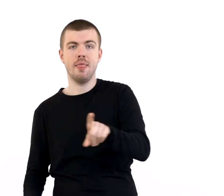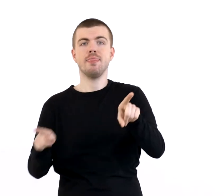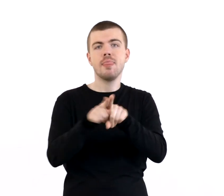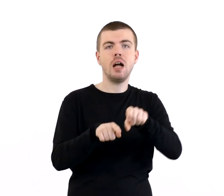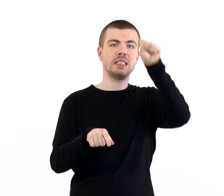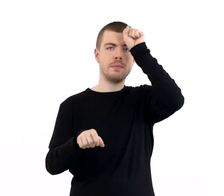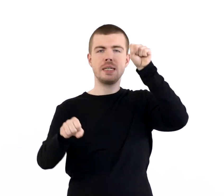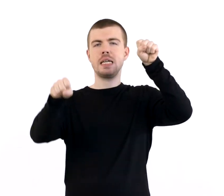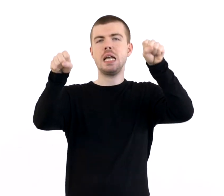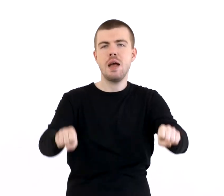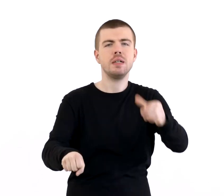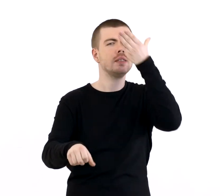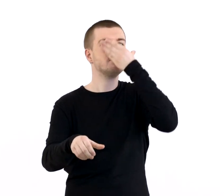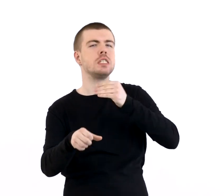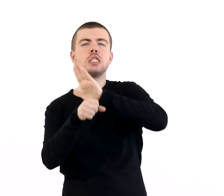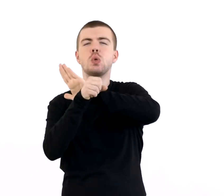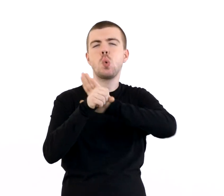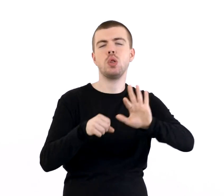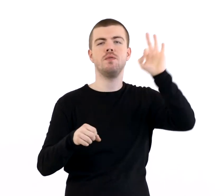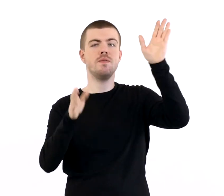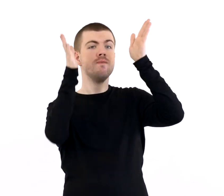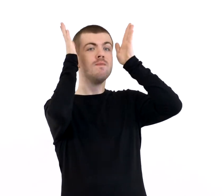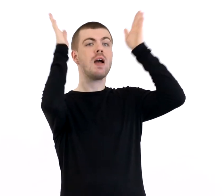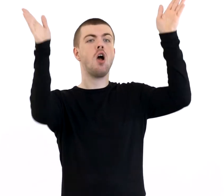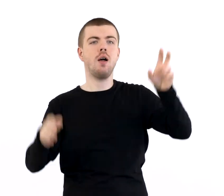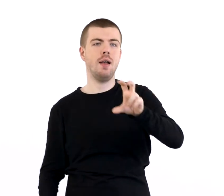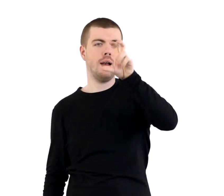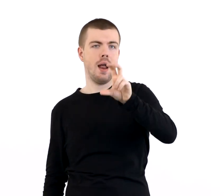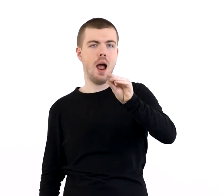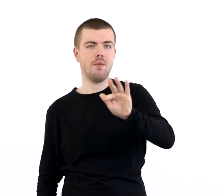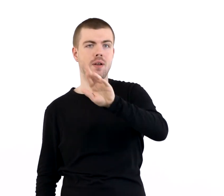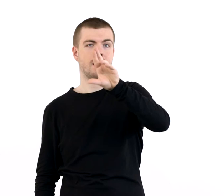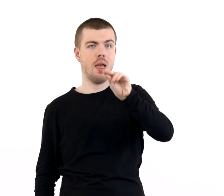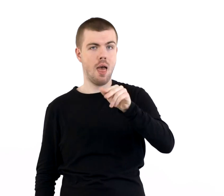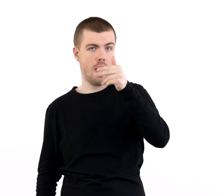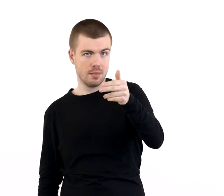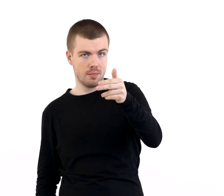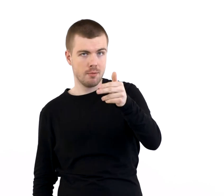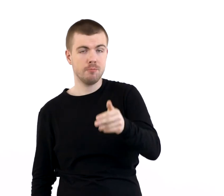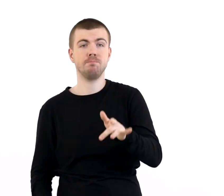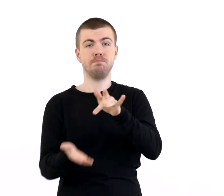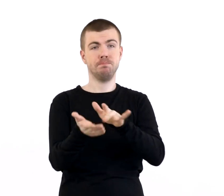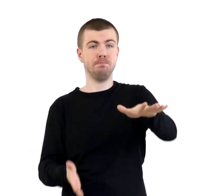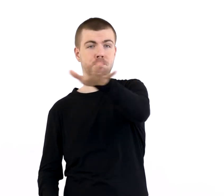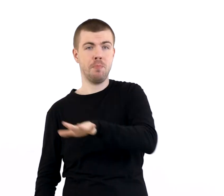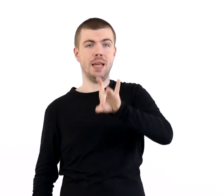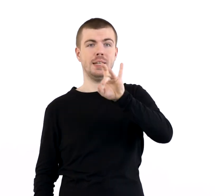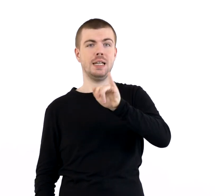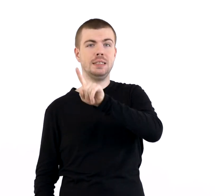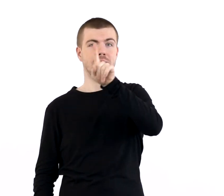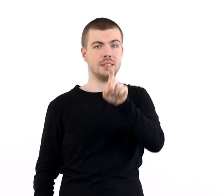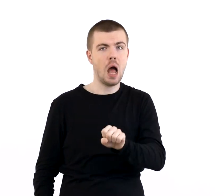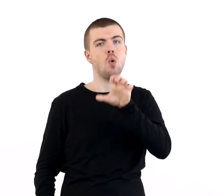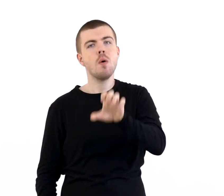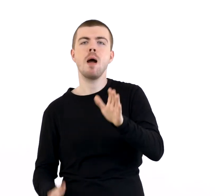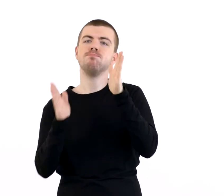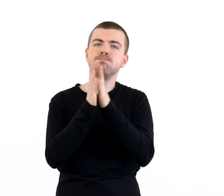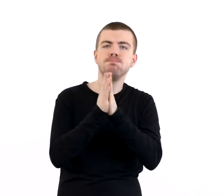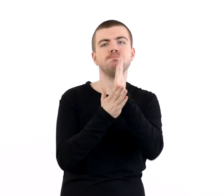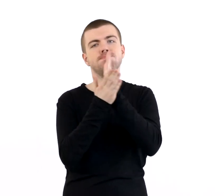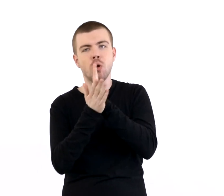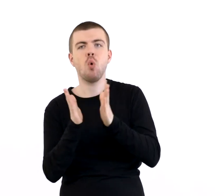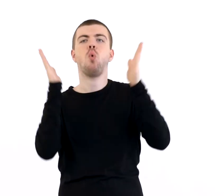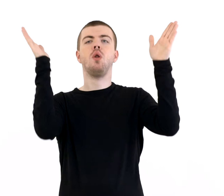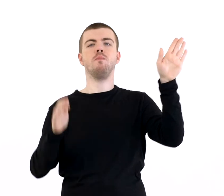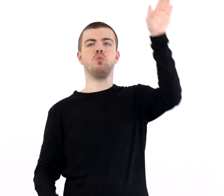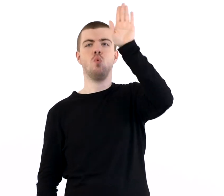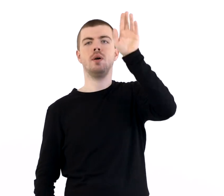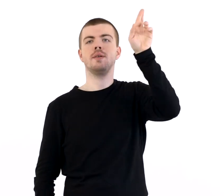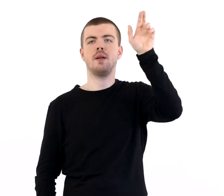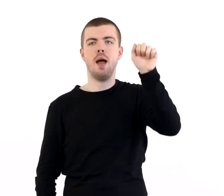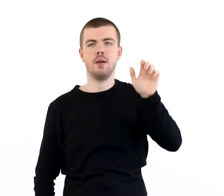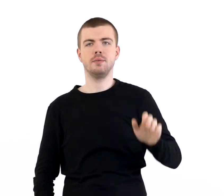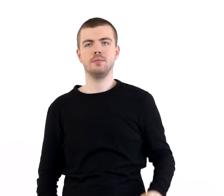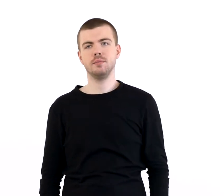oraz słynny Sfinks z twarzą faraona Chefrena jako odzwierciedlenie kultu boga Ra.